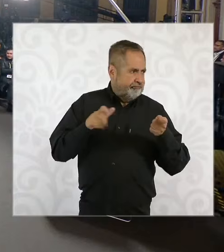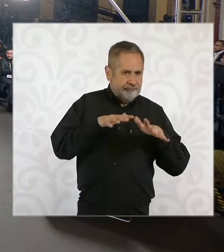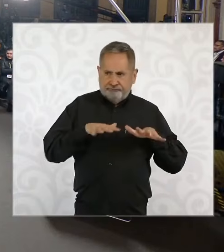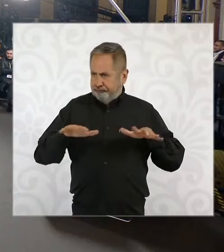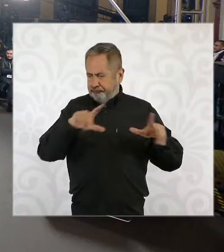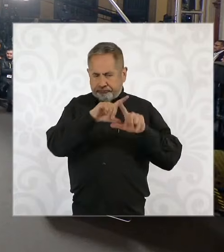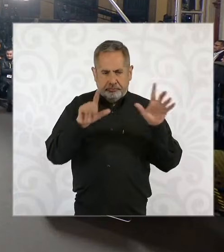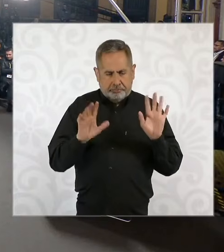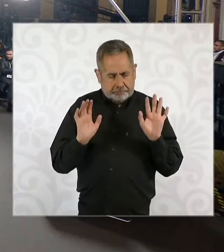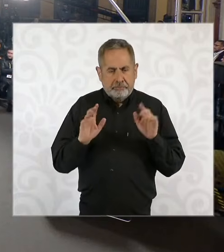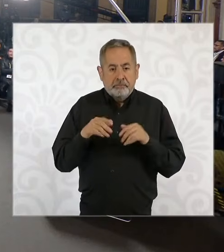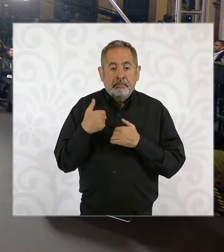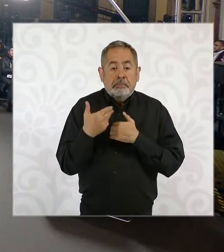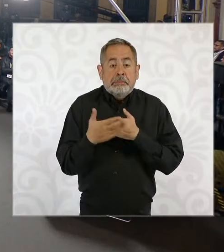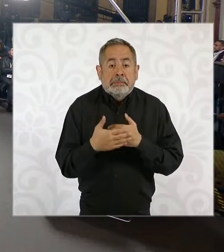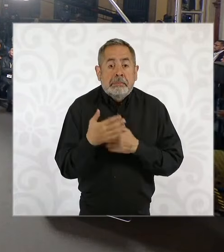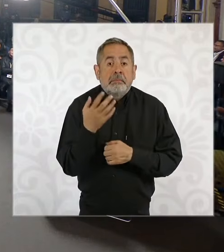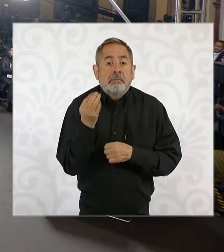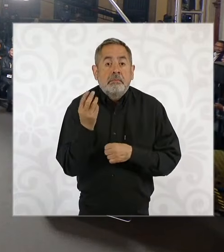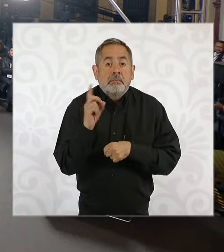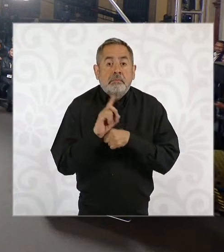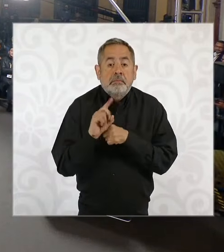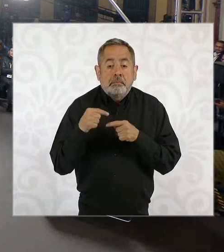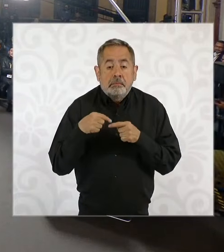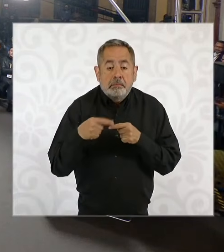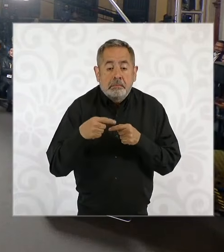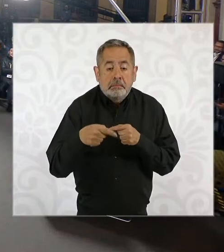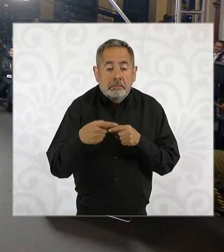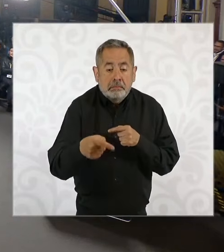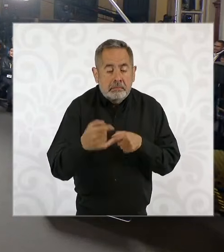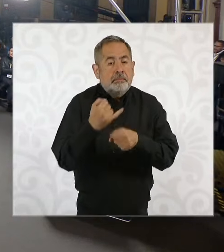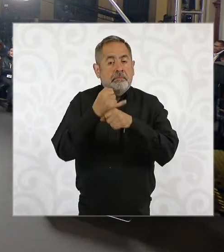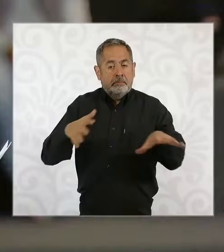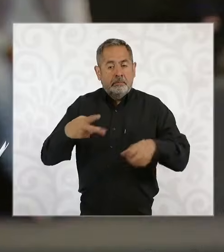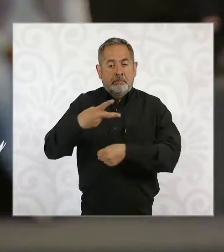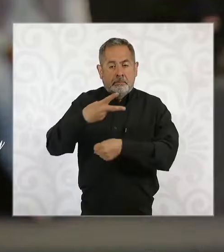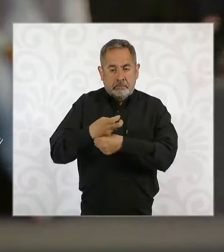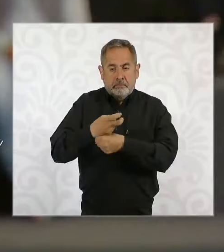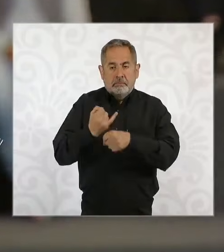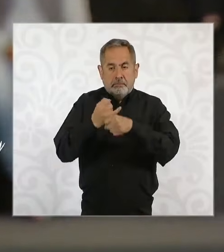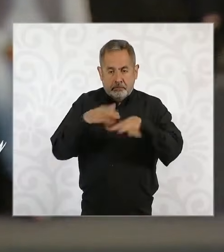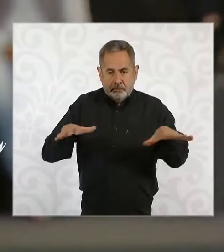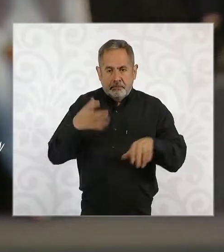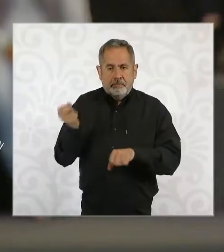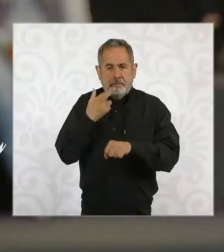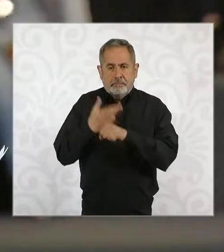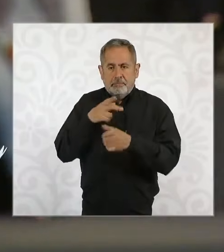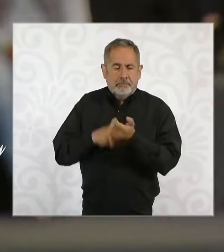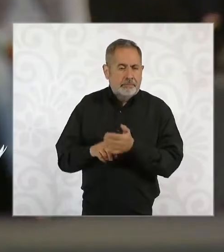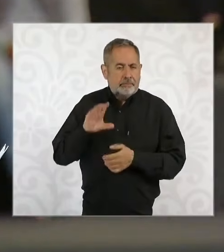segundo informe de la presidenta Claudia Shemman, Pardon, usted conoce que ella tiene formación de